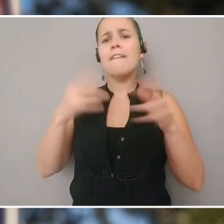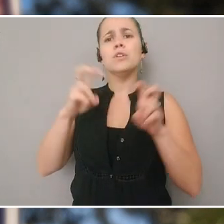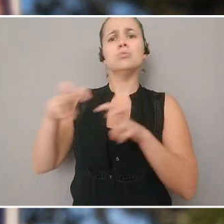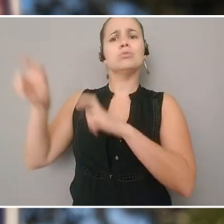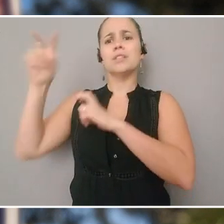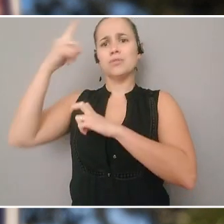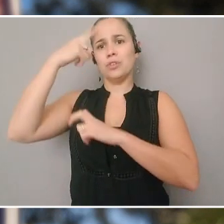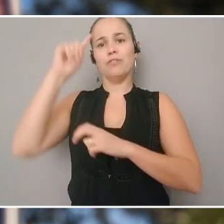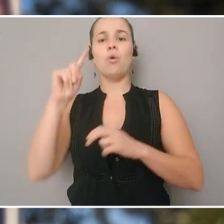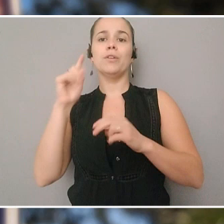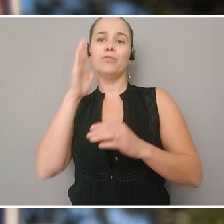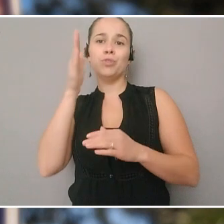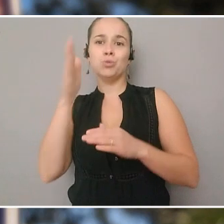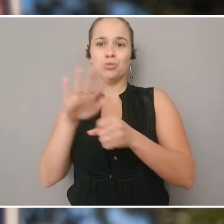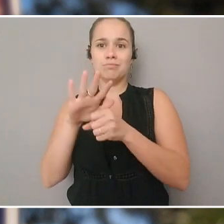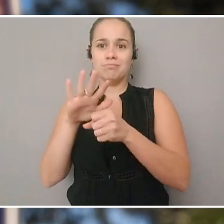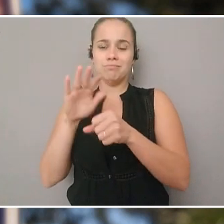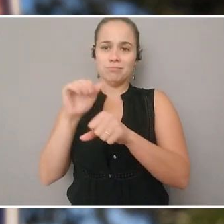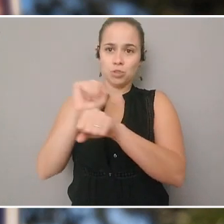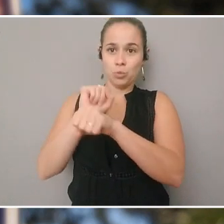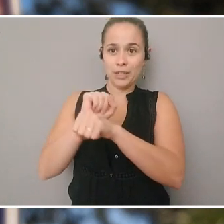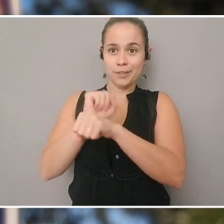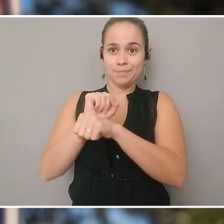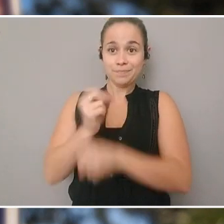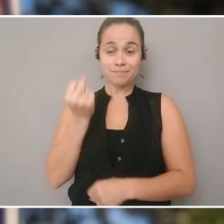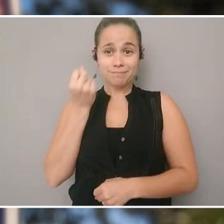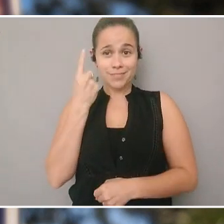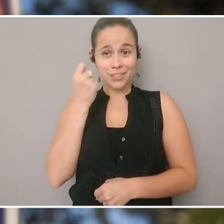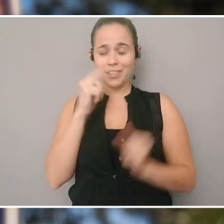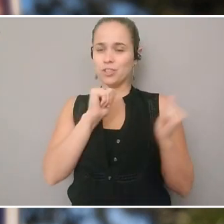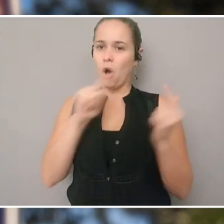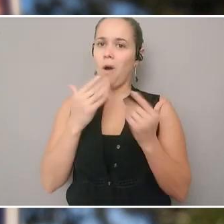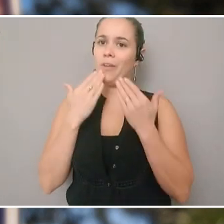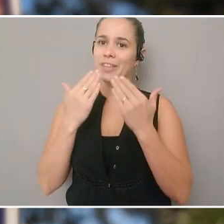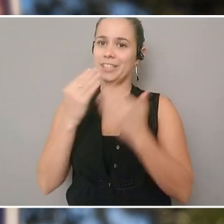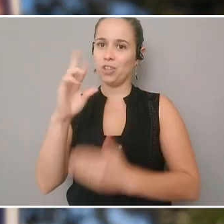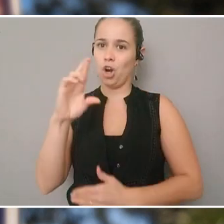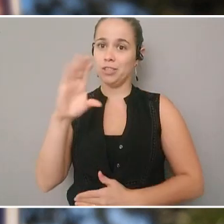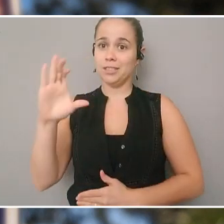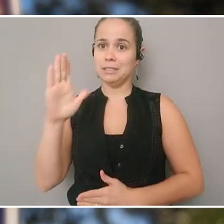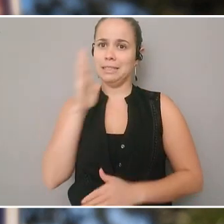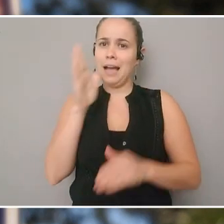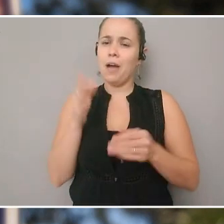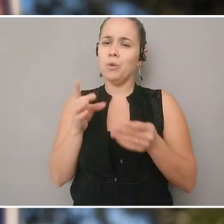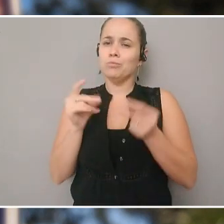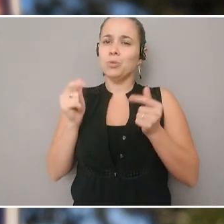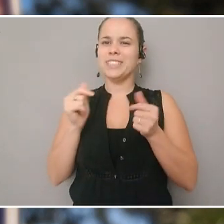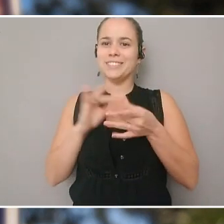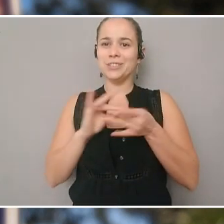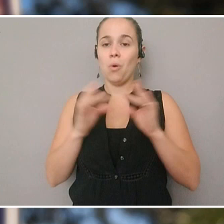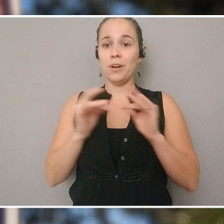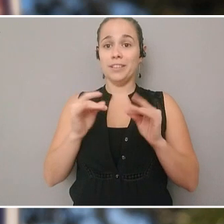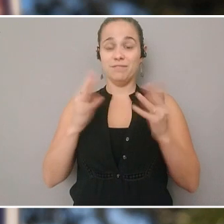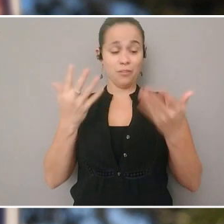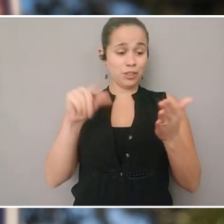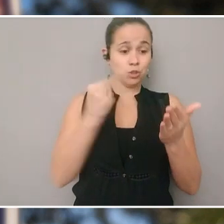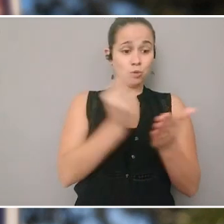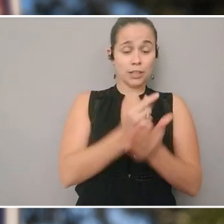City College. Déjame decirte un cuento rápido. Cuando me gradué de la secundaria todos